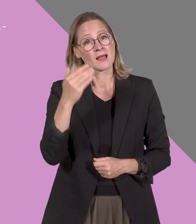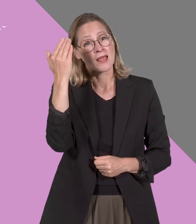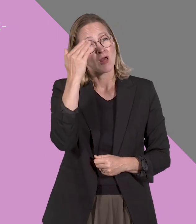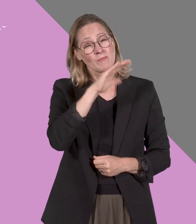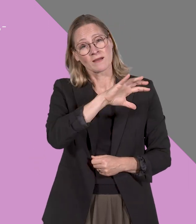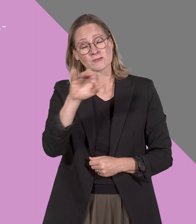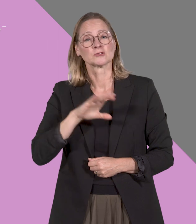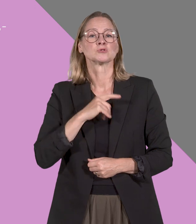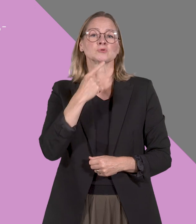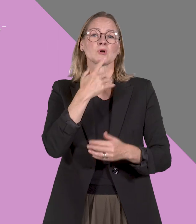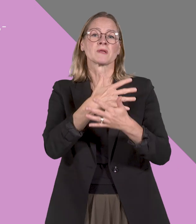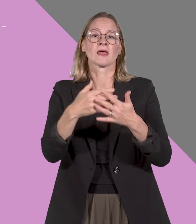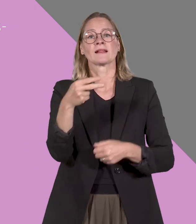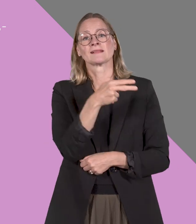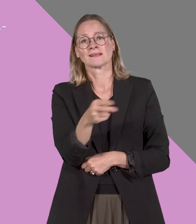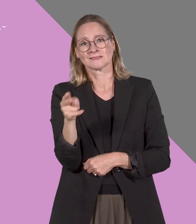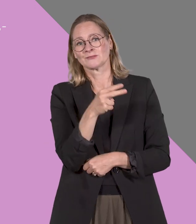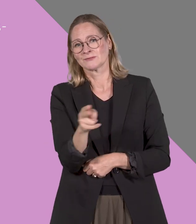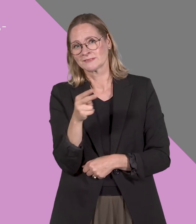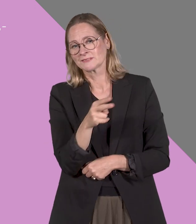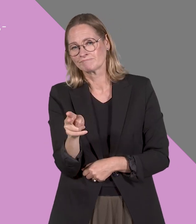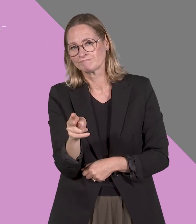Elokuvissa on suomenkielinen tekstitys.